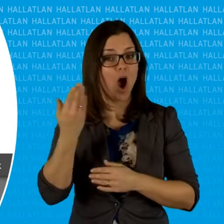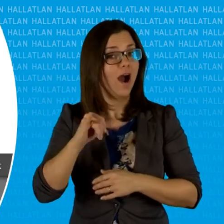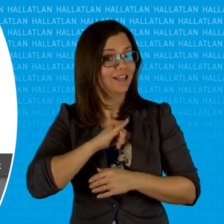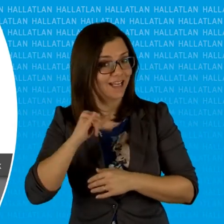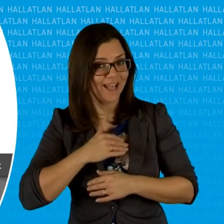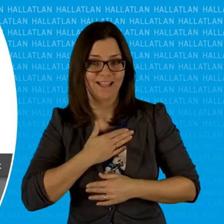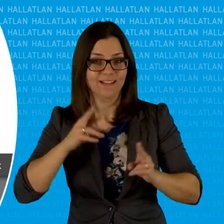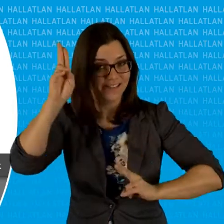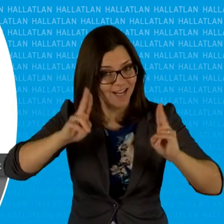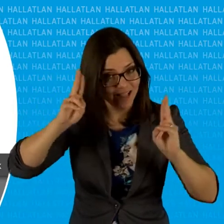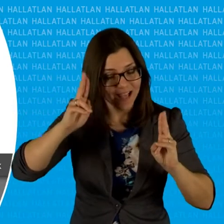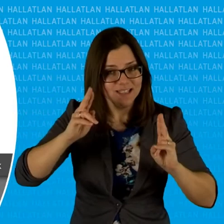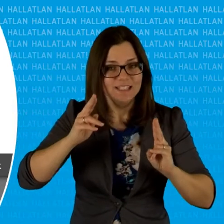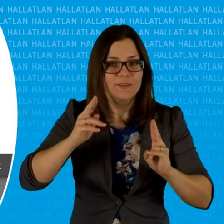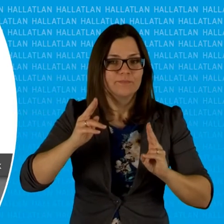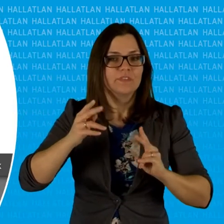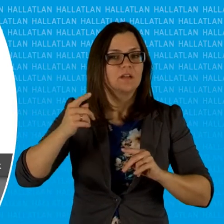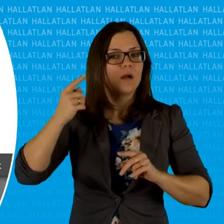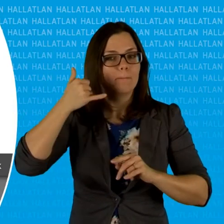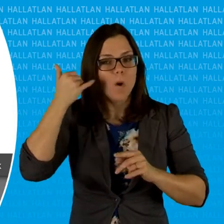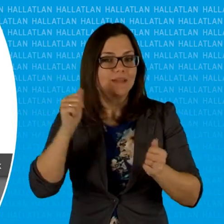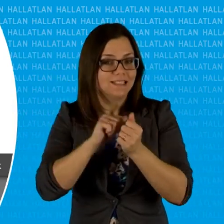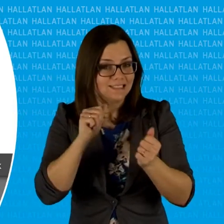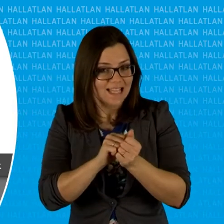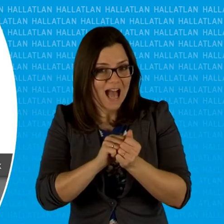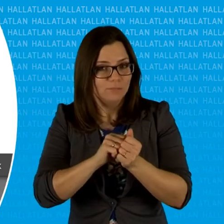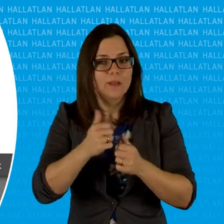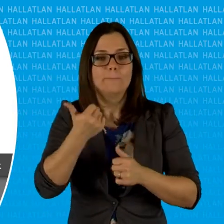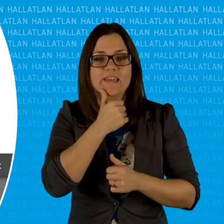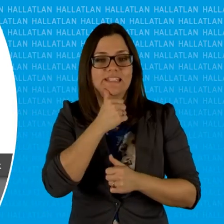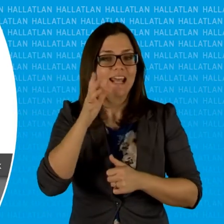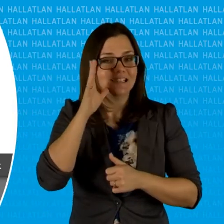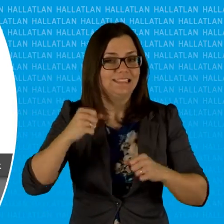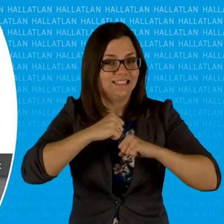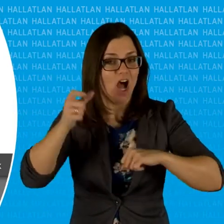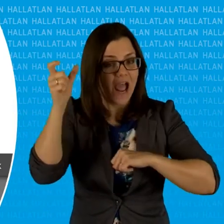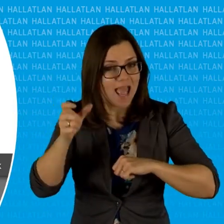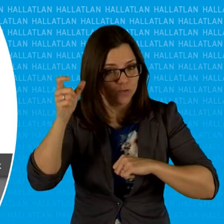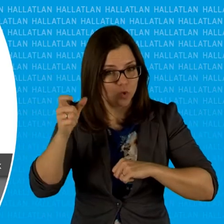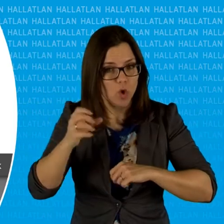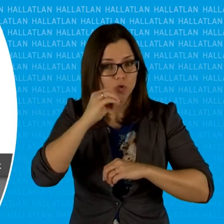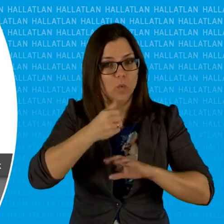Az érdeklődők keressék Péter Krisztina edzőt,